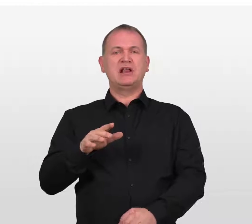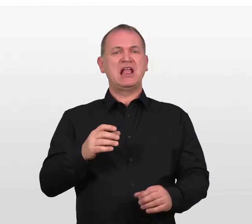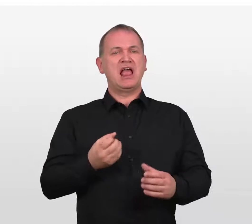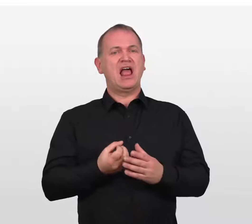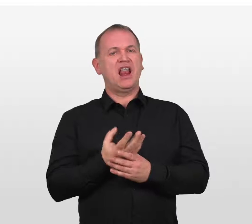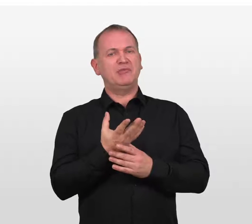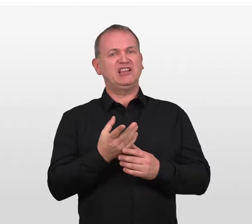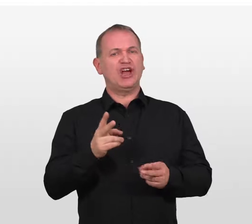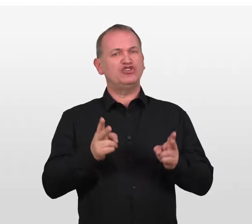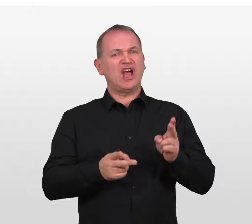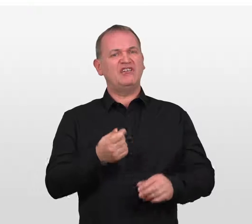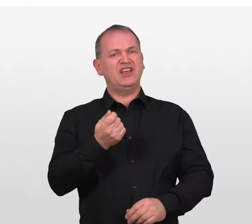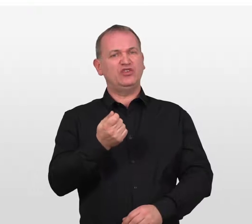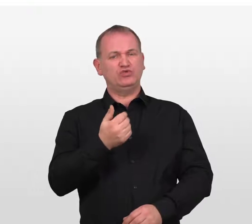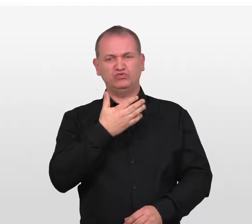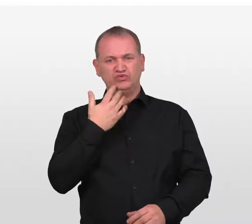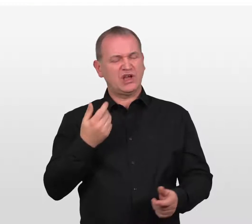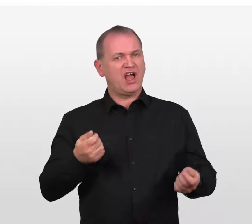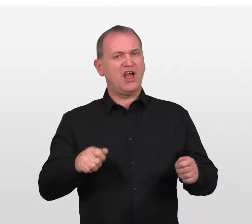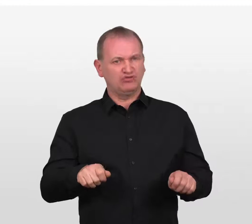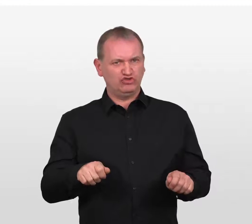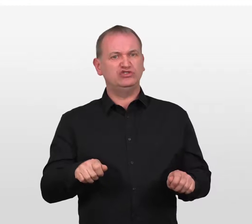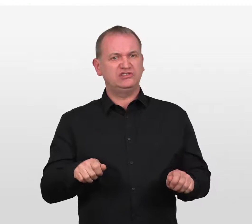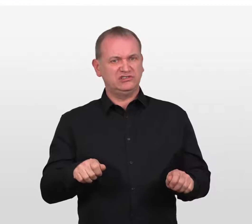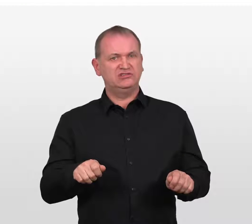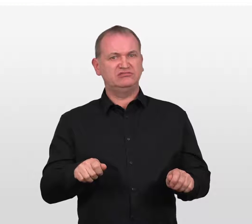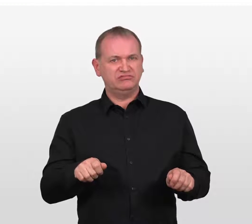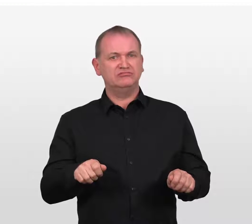Elementarschadenversicherung abgeschlossen,